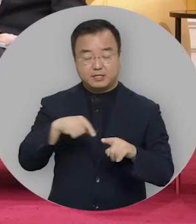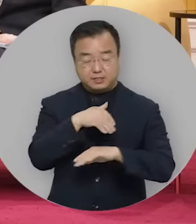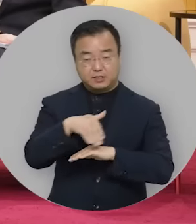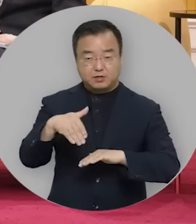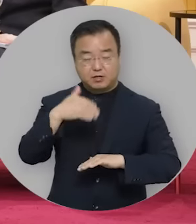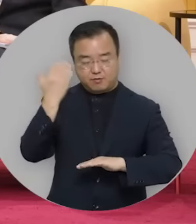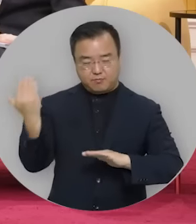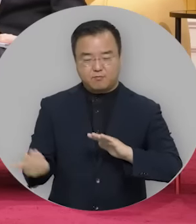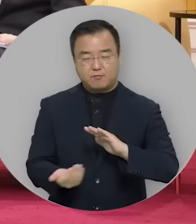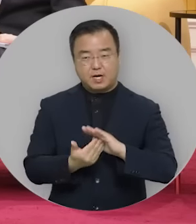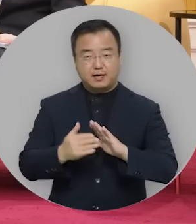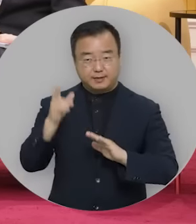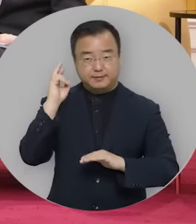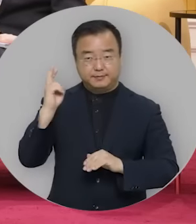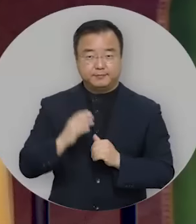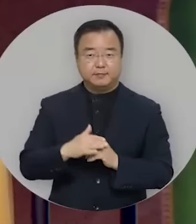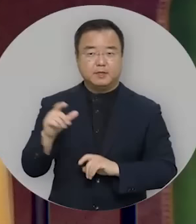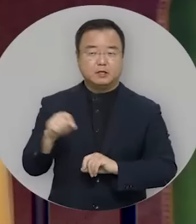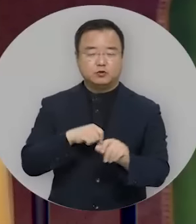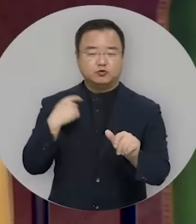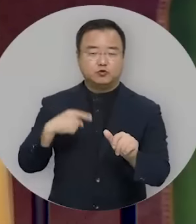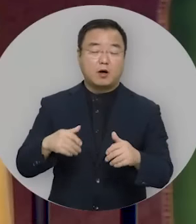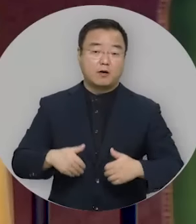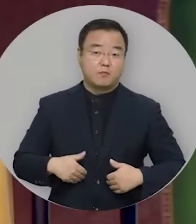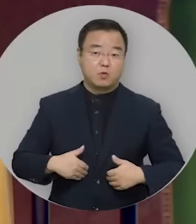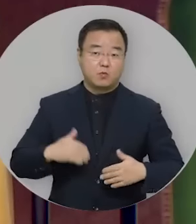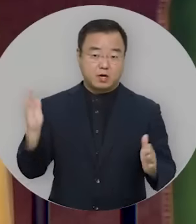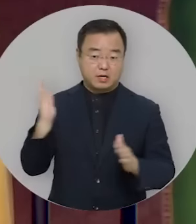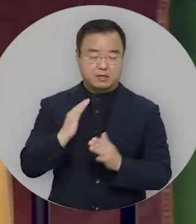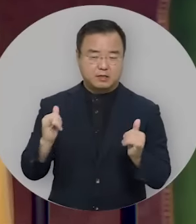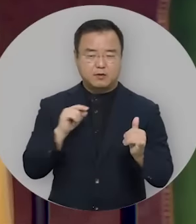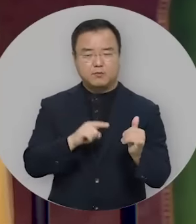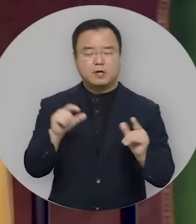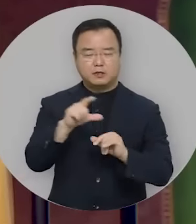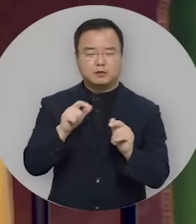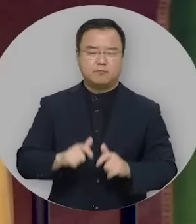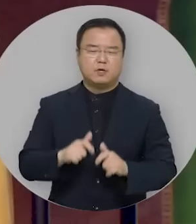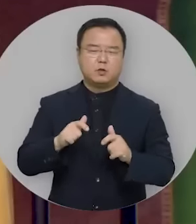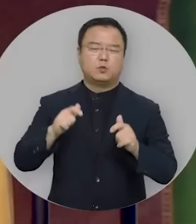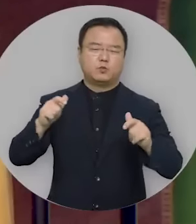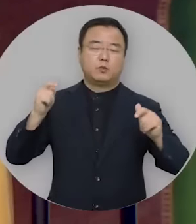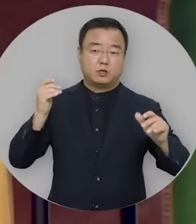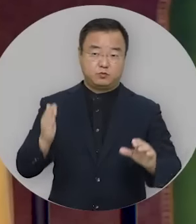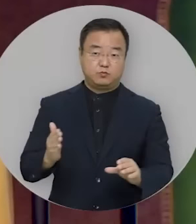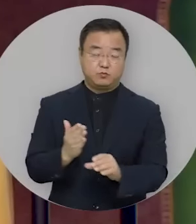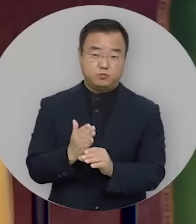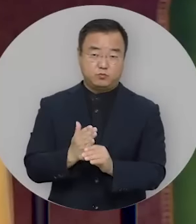승화할 수 있겠다는 생각이 들고요. 특수 교육이 필요한 학생들은 계속 늘어납니다. 늘어나기 때문에